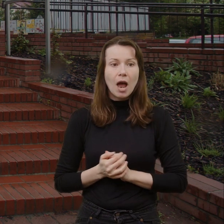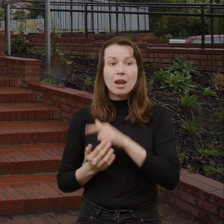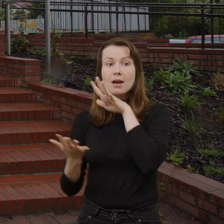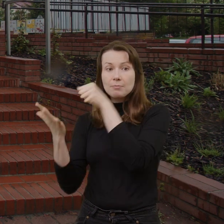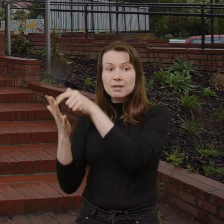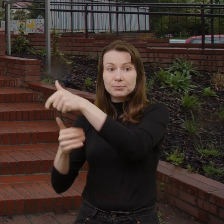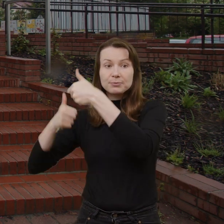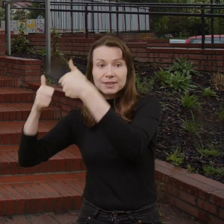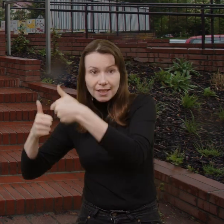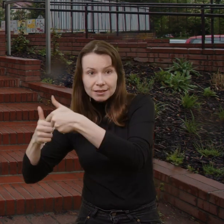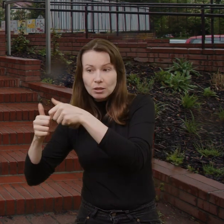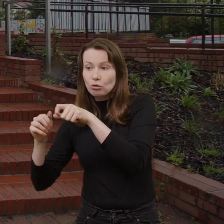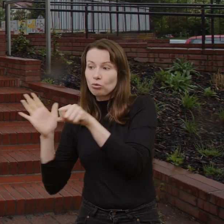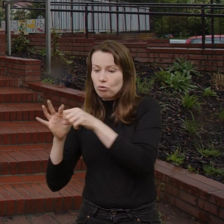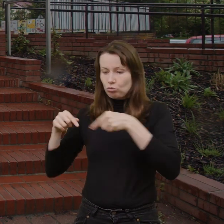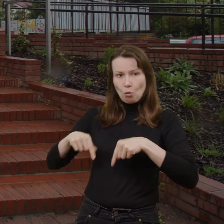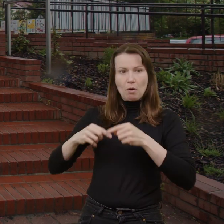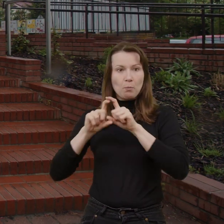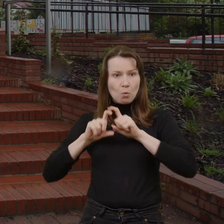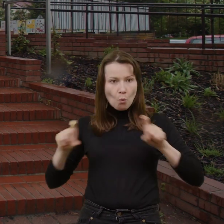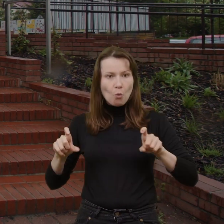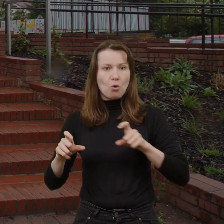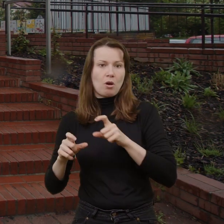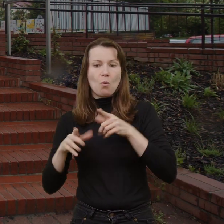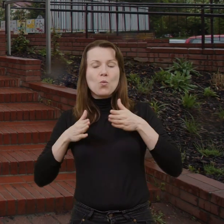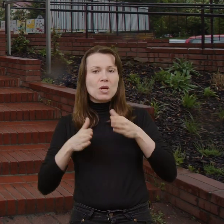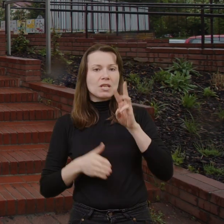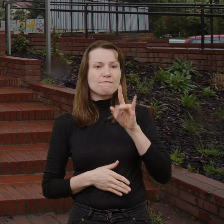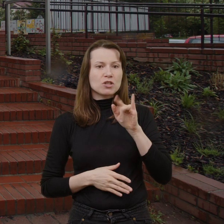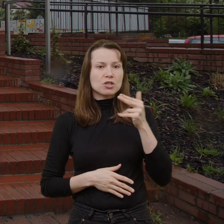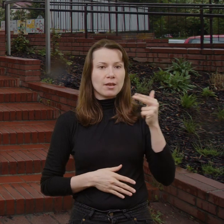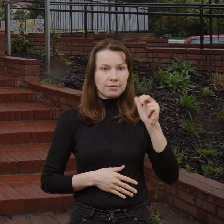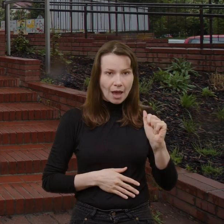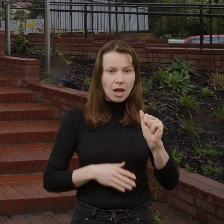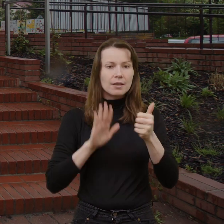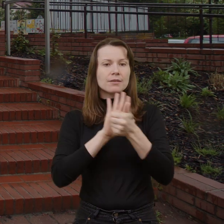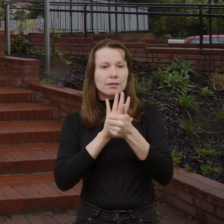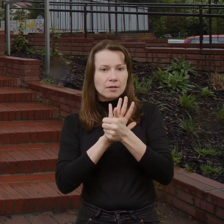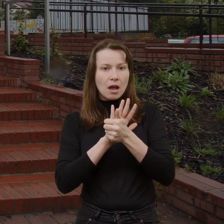do bloku przy Wyżynnej 16 zajmuje około 5-10 minut. Trzeba przejść chodnikiem,